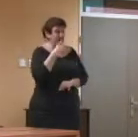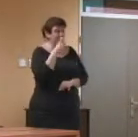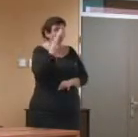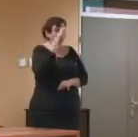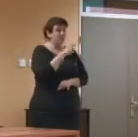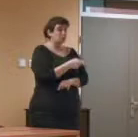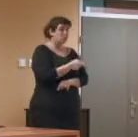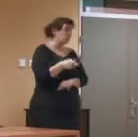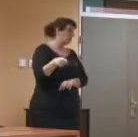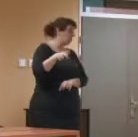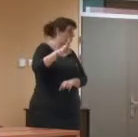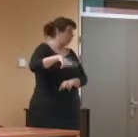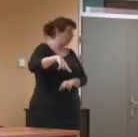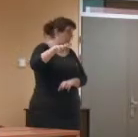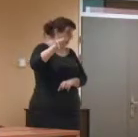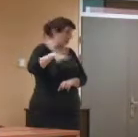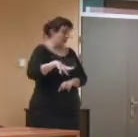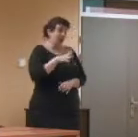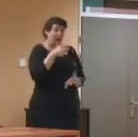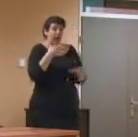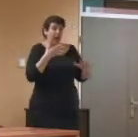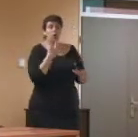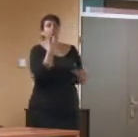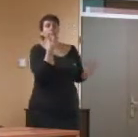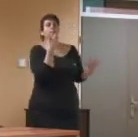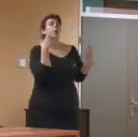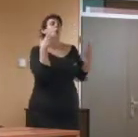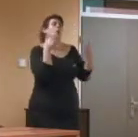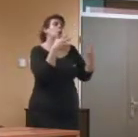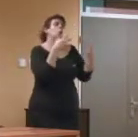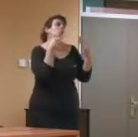y que a día de hoy se atreve a dar consejo sobre la corrupción al